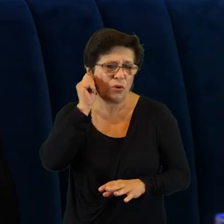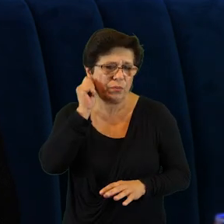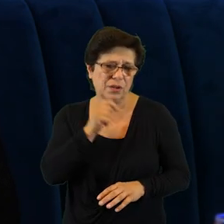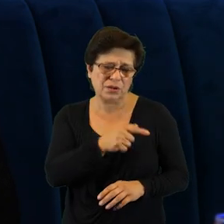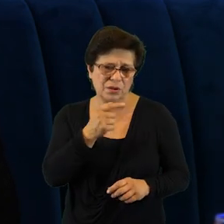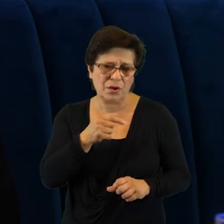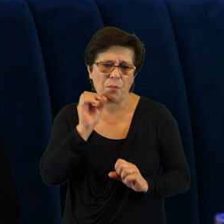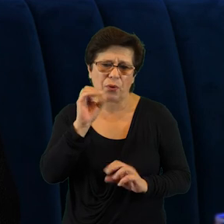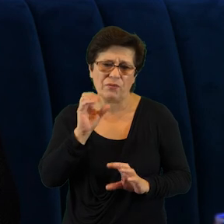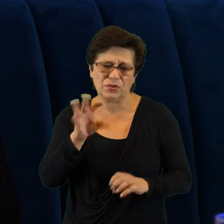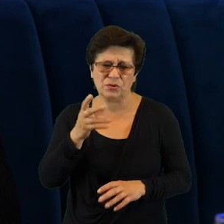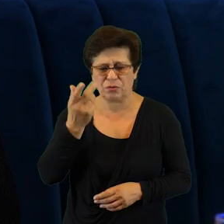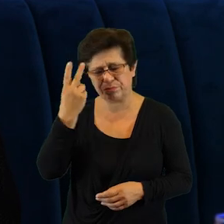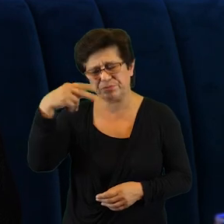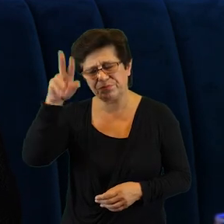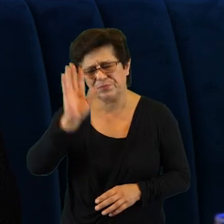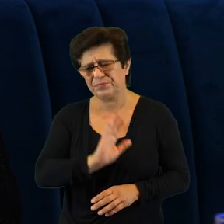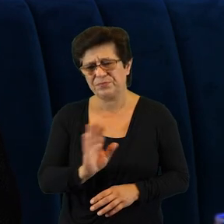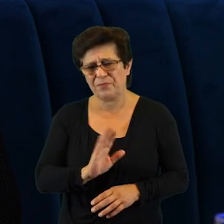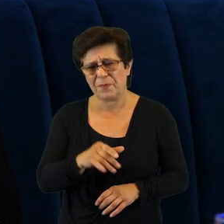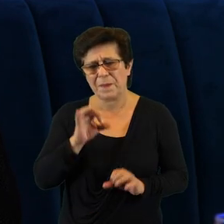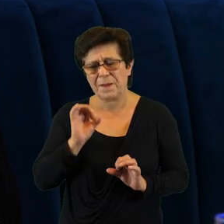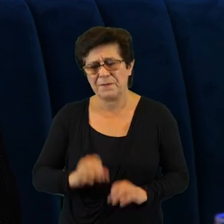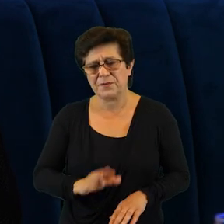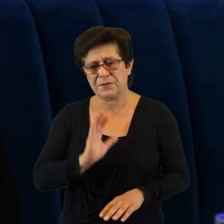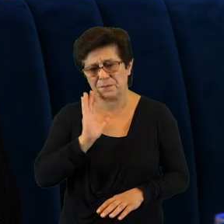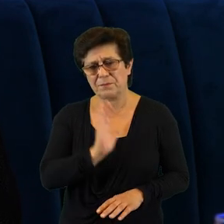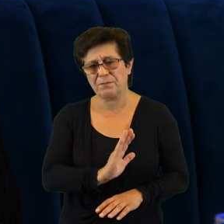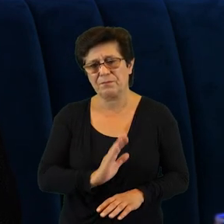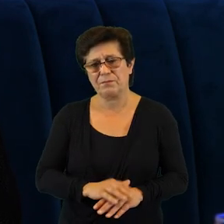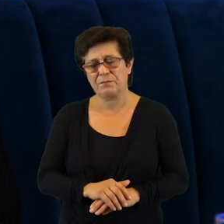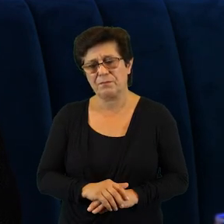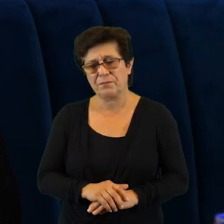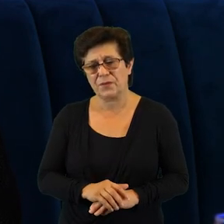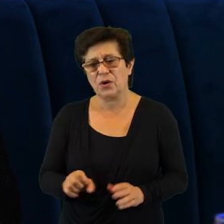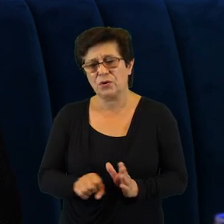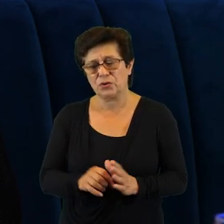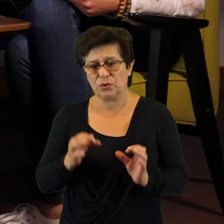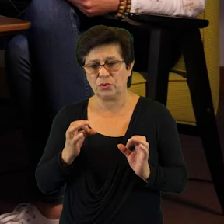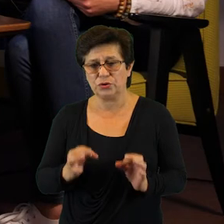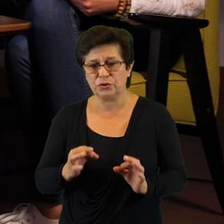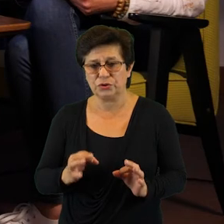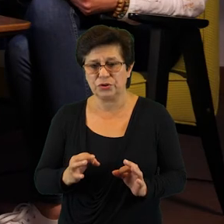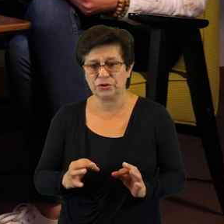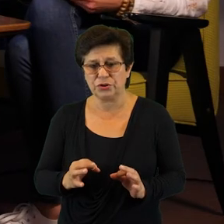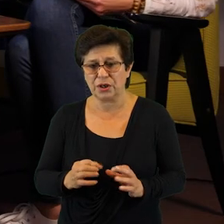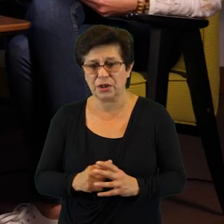bo to był także jej osobisty dramat. I do dziś jest tak, że pani Alina Kowalczykowa